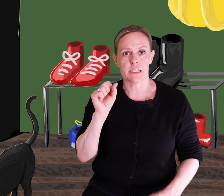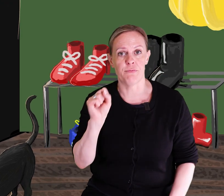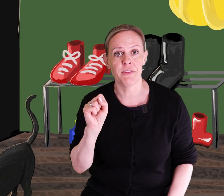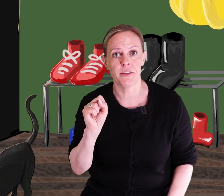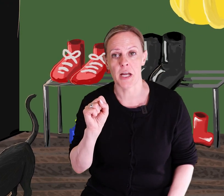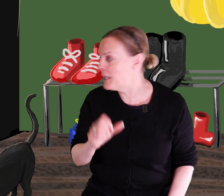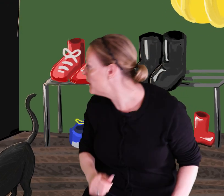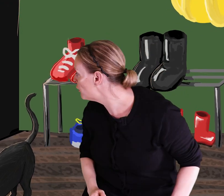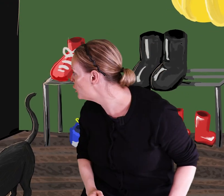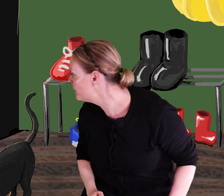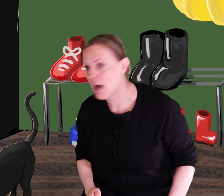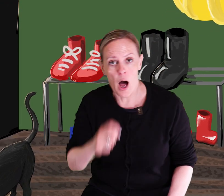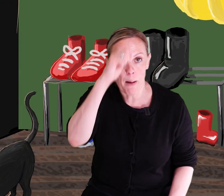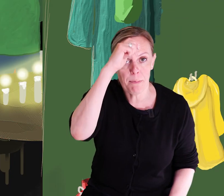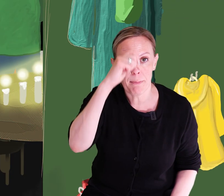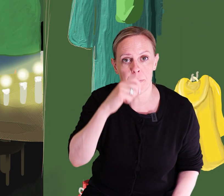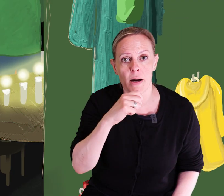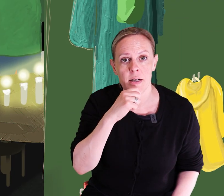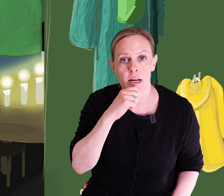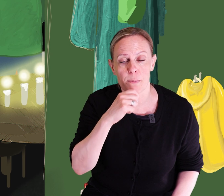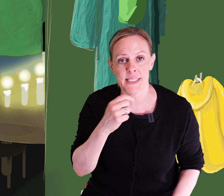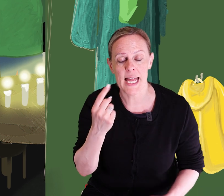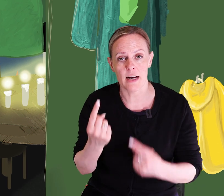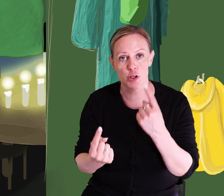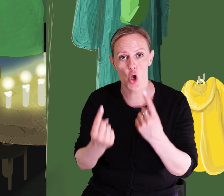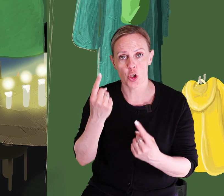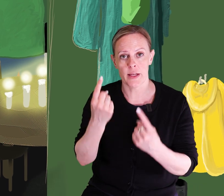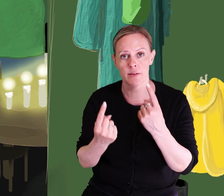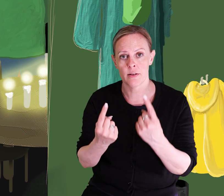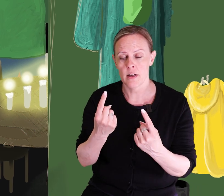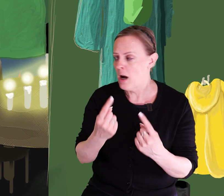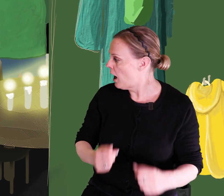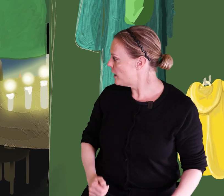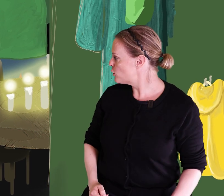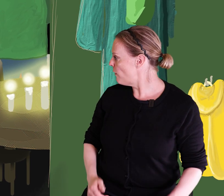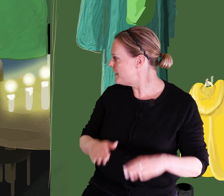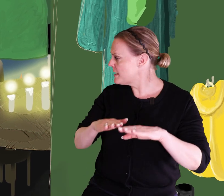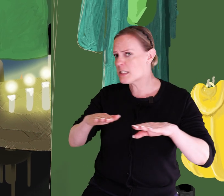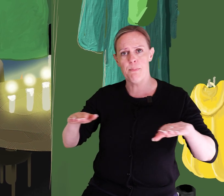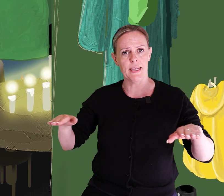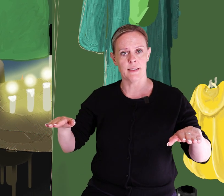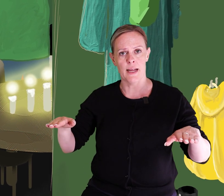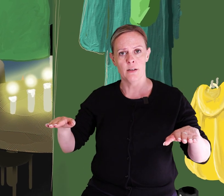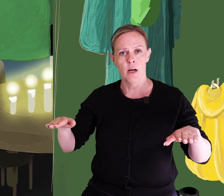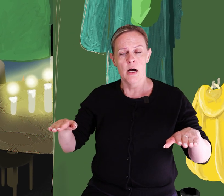Svante han hinner få skymt av pappa när dom passerar köket han står vid diskbänken